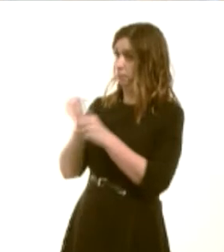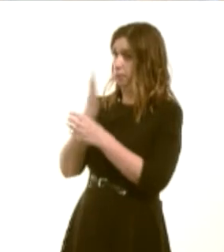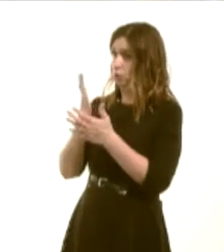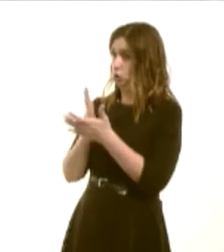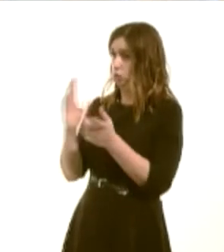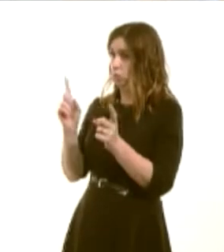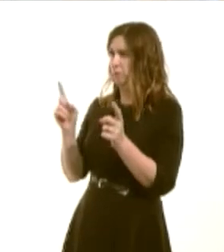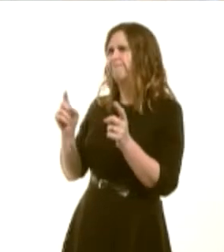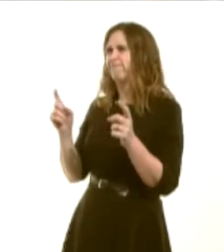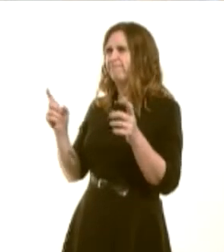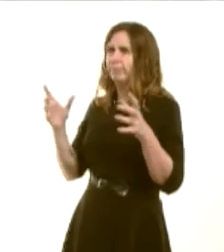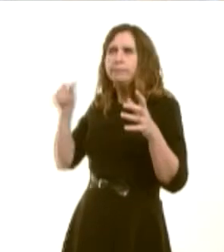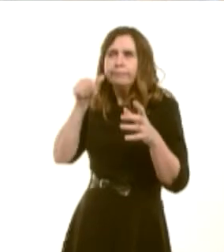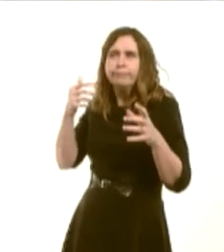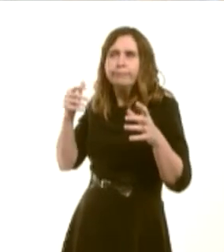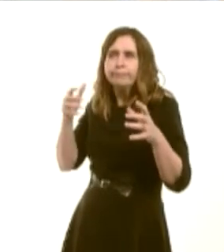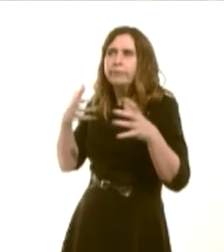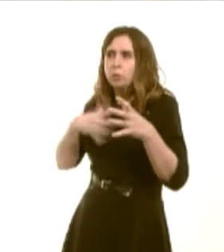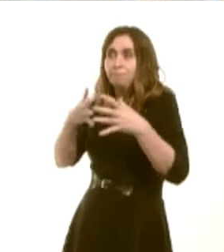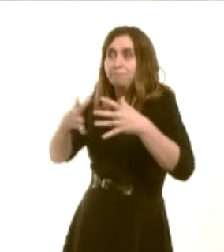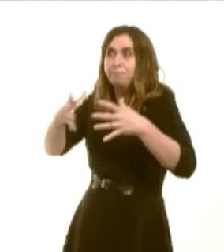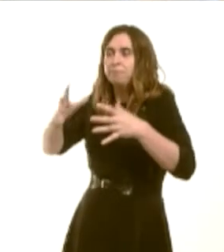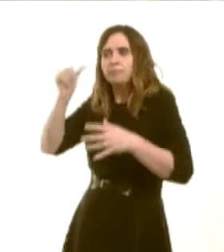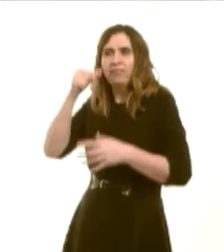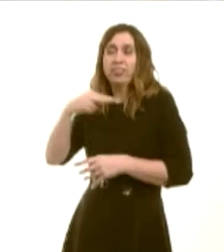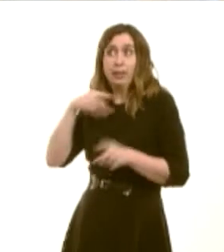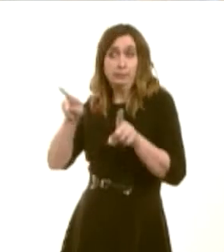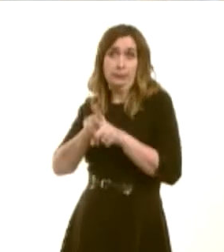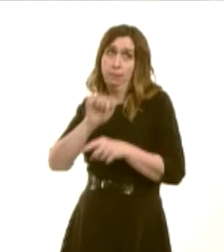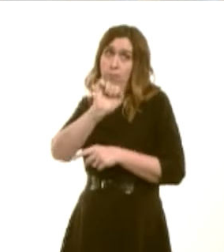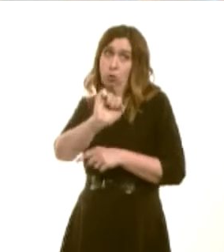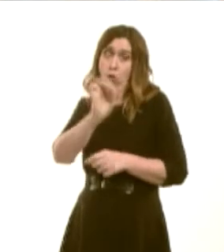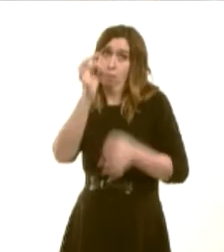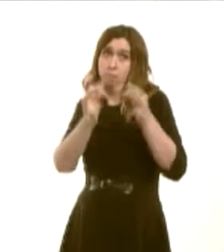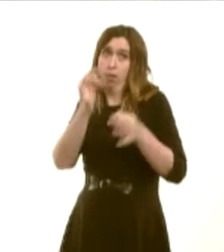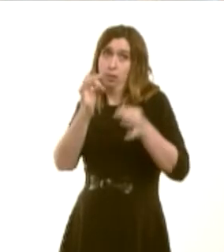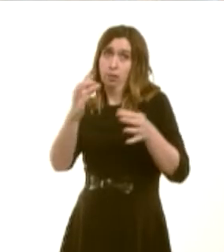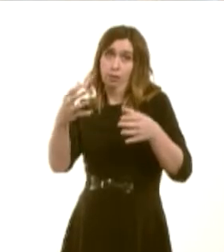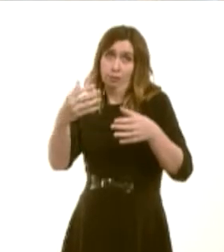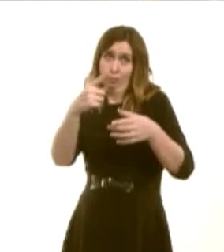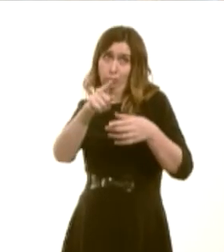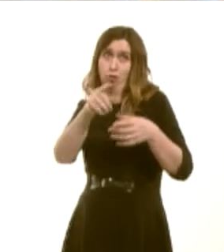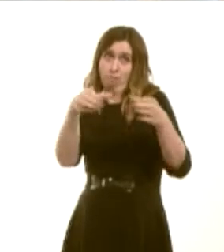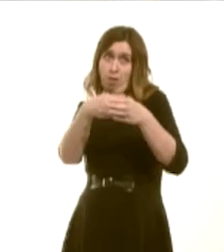Yn siomedig y mae hynny wedi bod, ac roedd hynnyín wir pan oedd eich plaid chi yn y